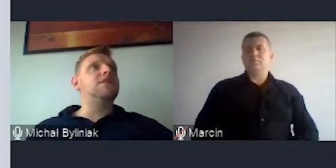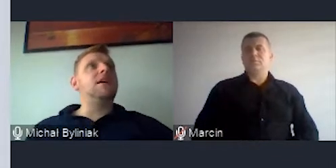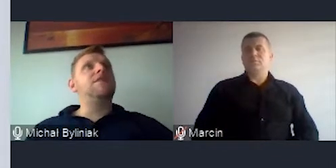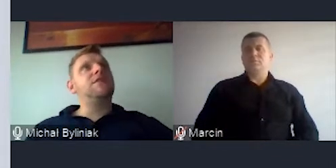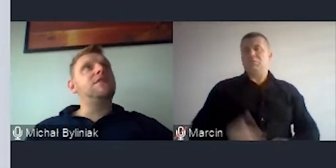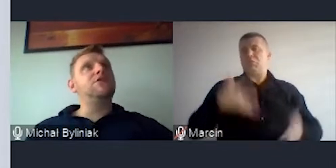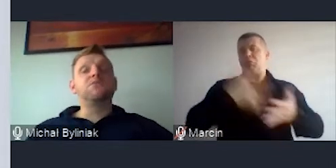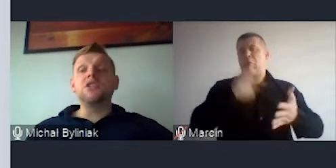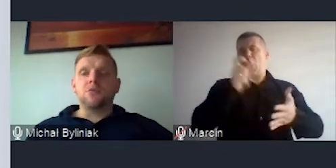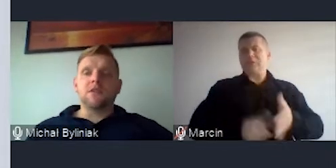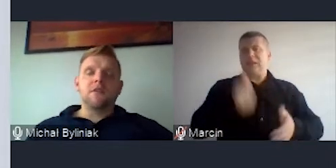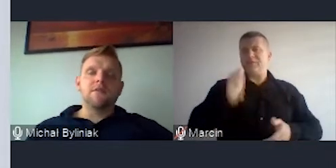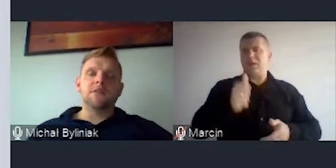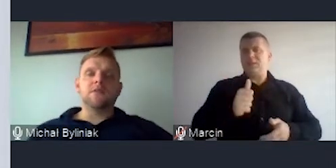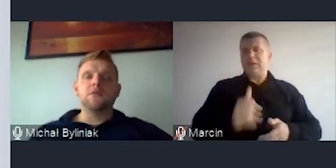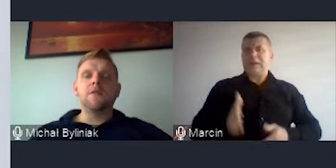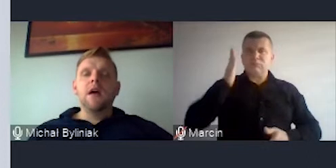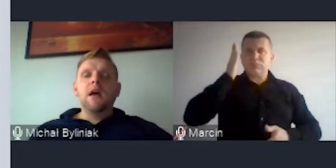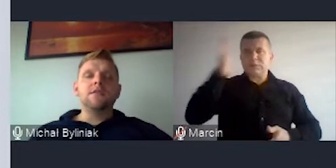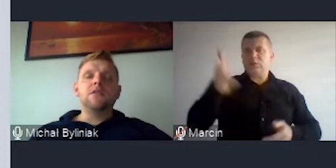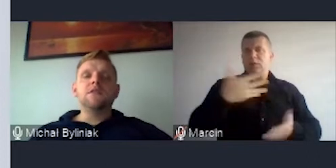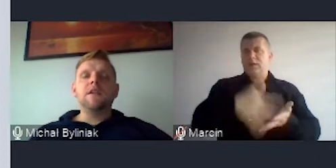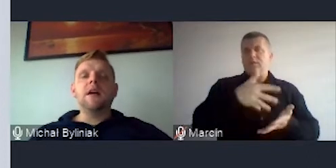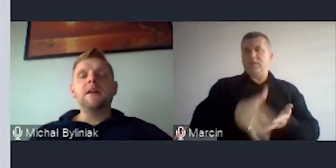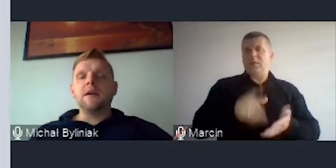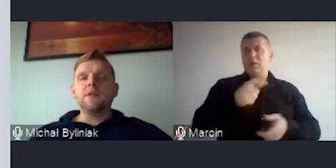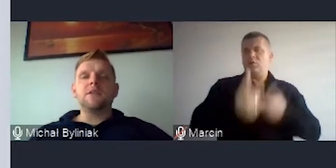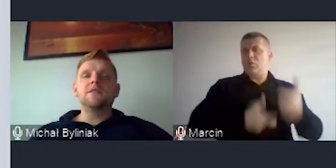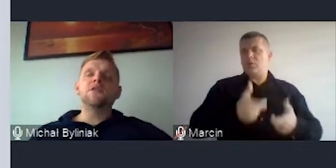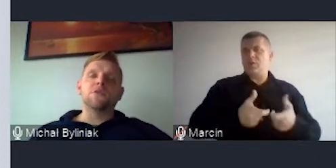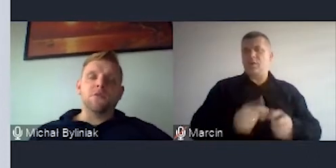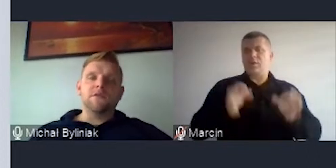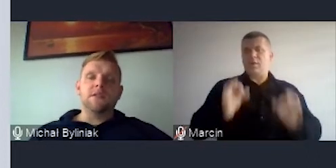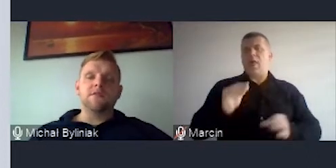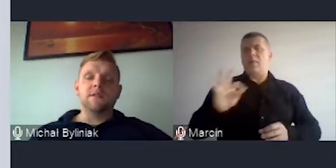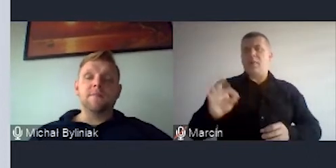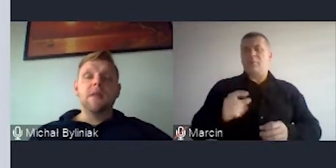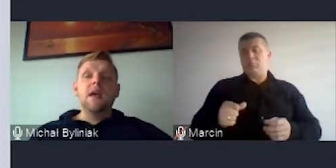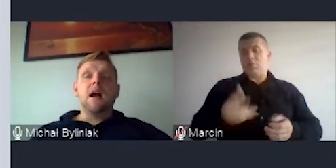ocena kwalifikowalności przyszłych wydatków jest dokonywana na etapie oceny wniosku o dofinansowanie,